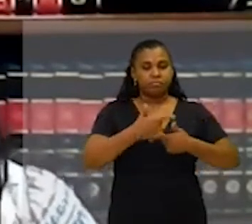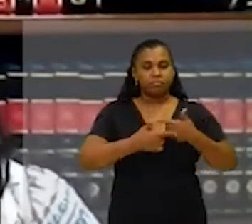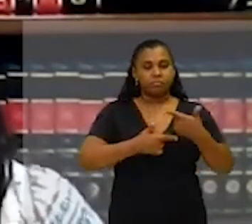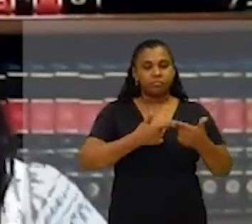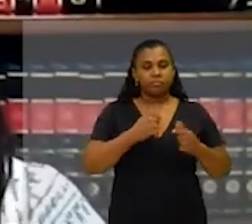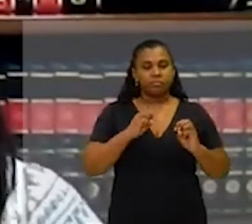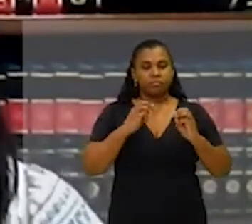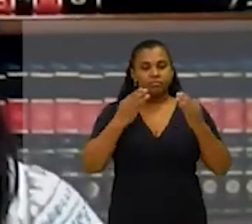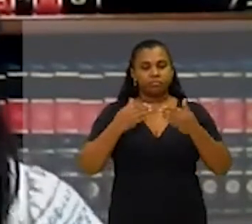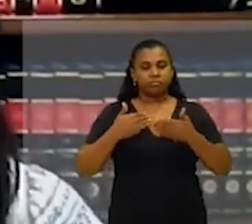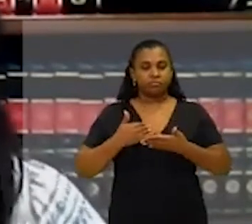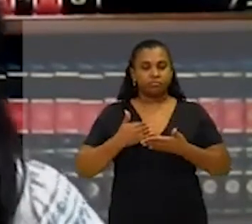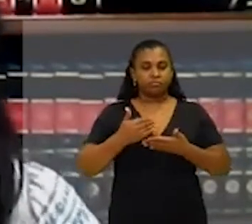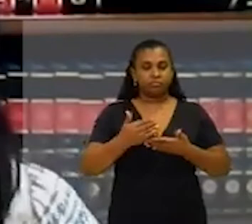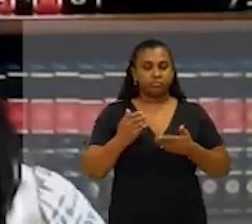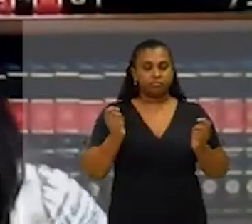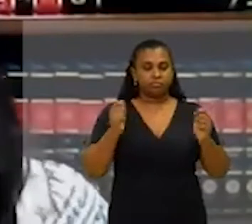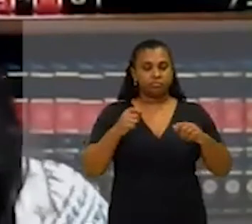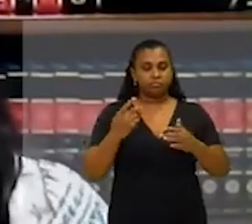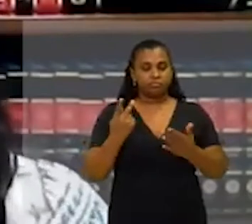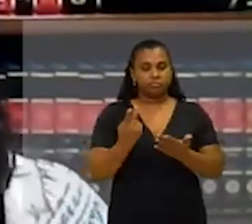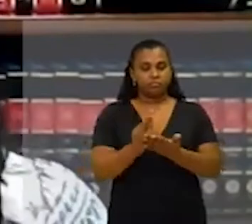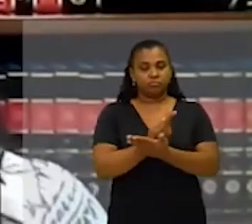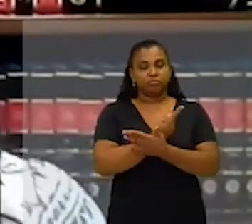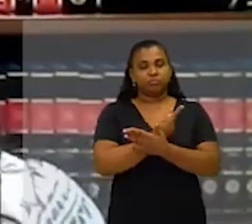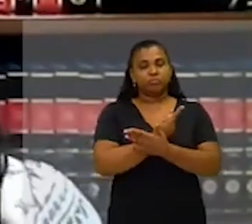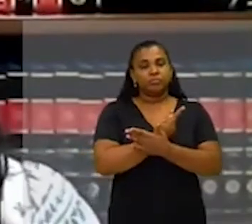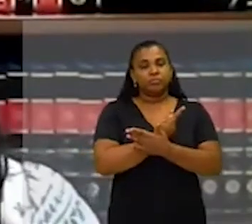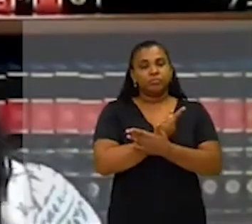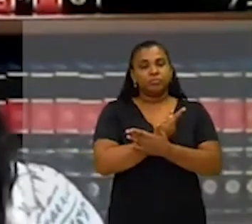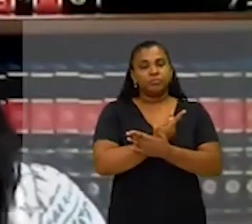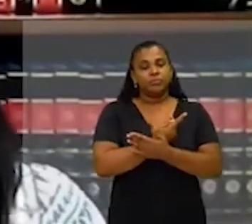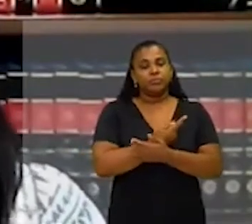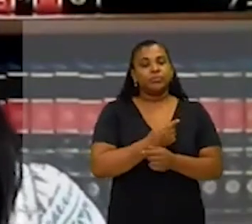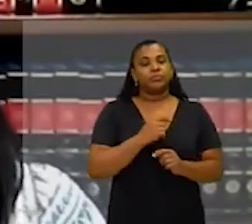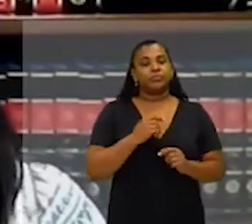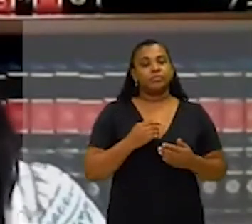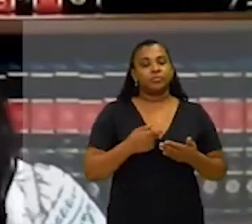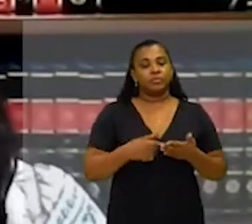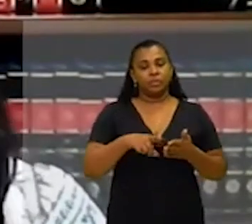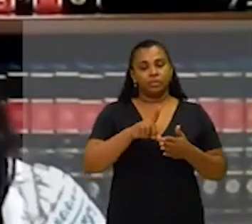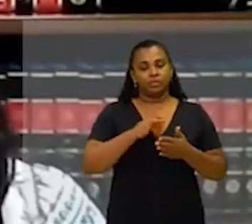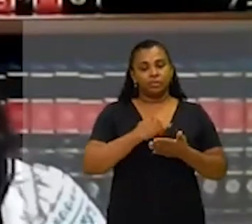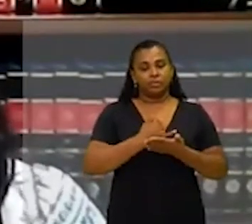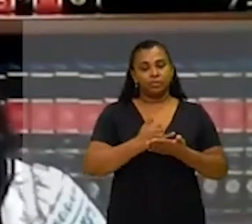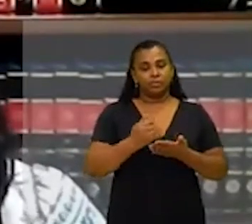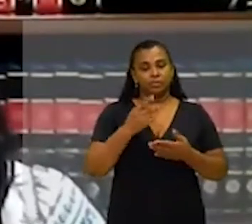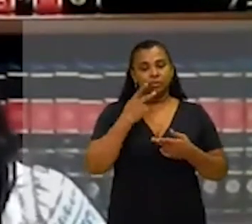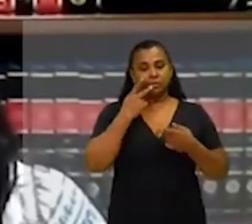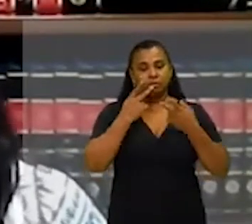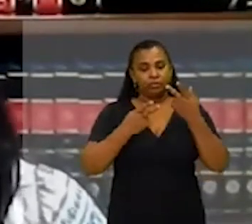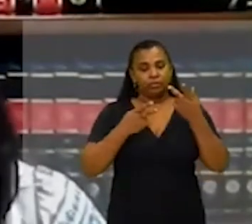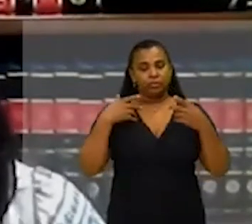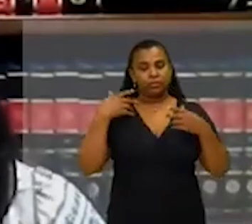Como eu disse pudesse acontecer Oi e aí conheci a minha sala eu preciso fazer menção a professora